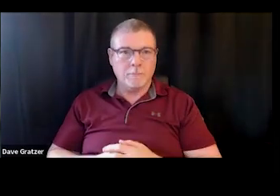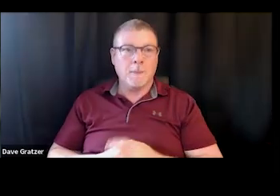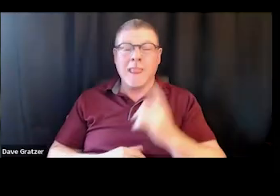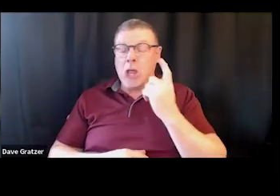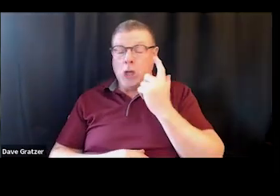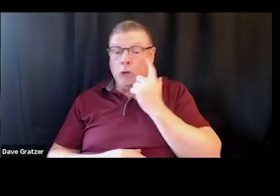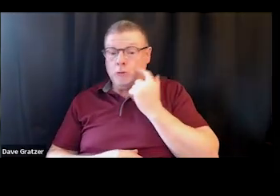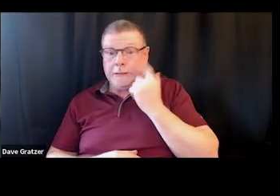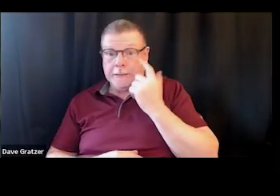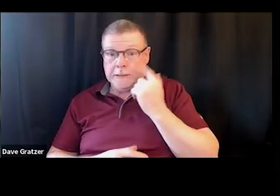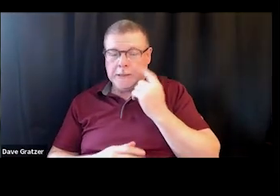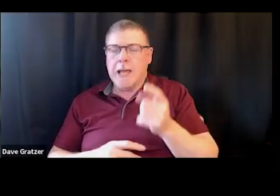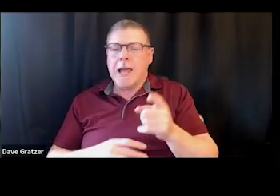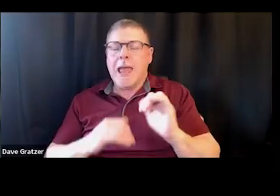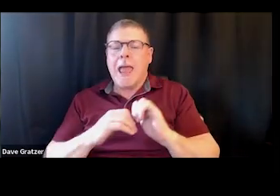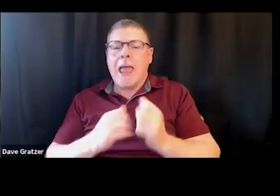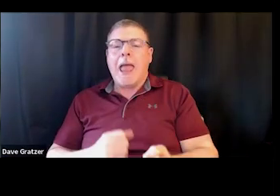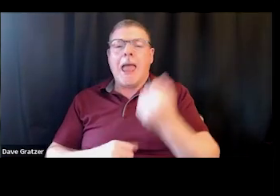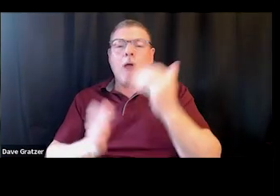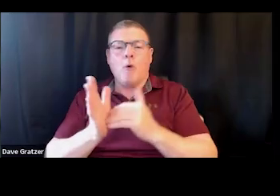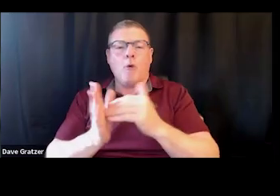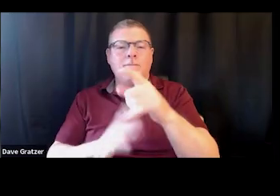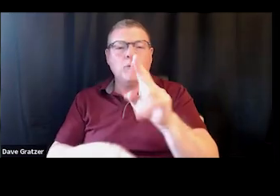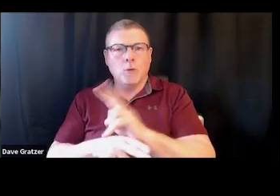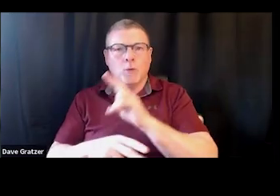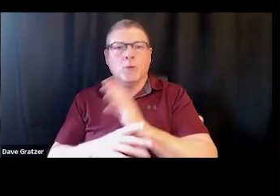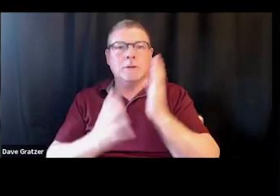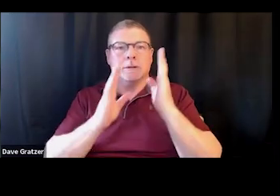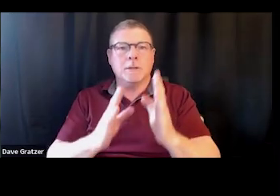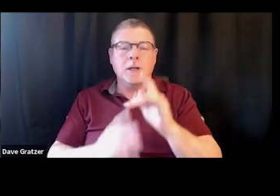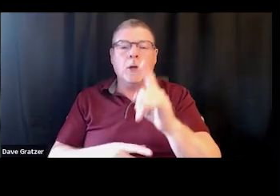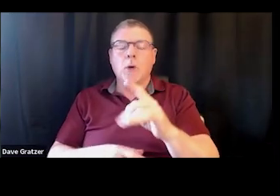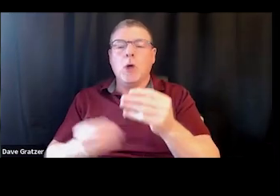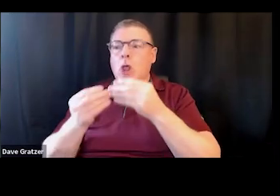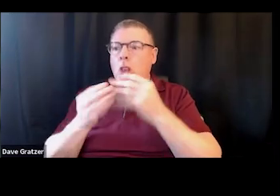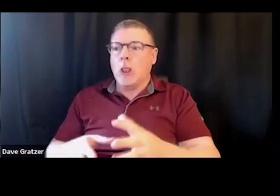cuánto te han molestado los siguientes elementos: Perder o extraviar cosas importantes,